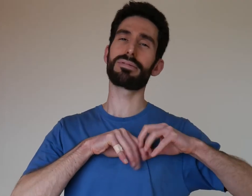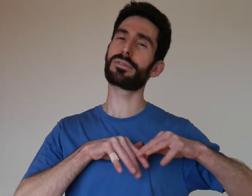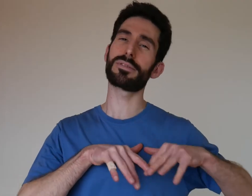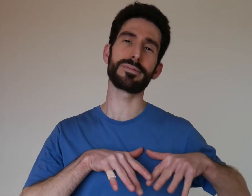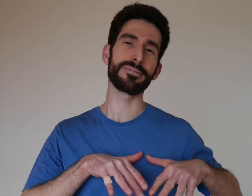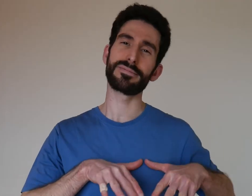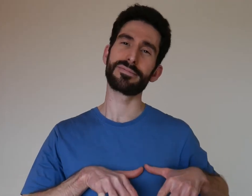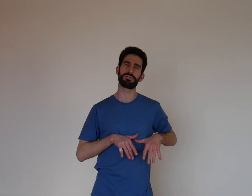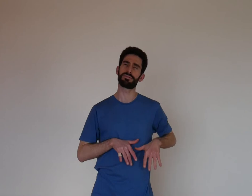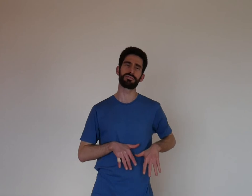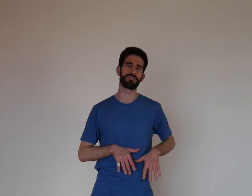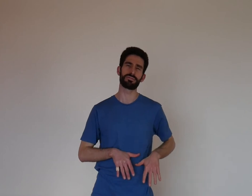*Coeur qui fond*